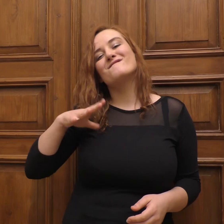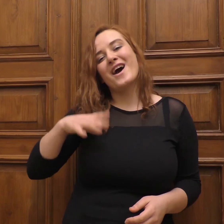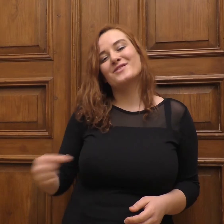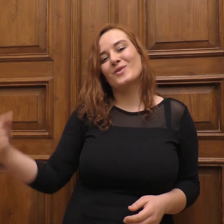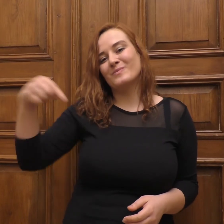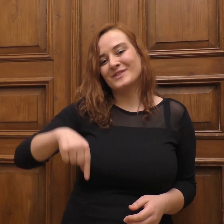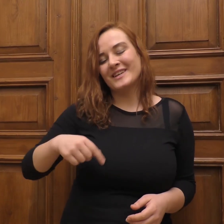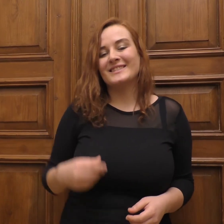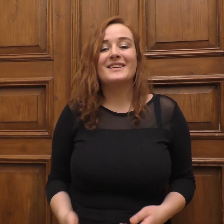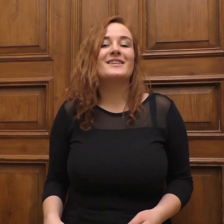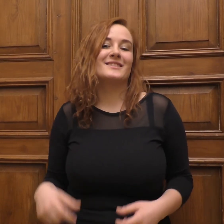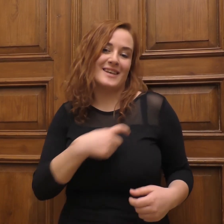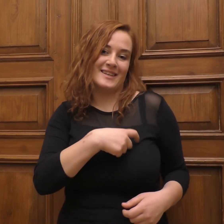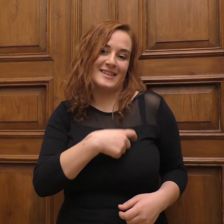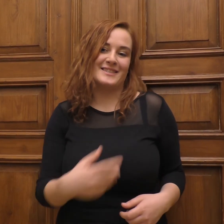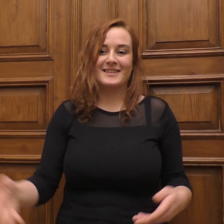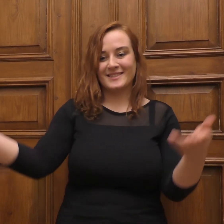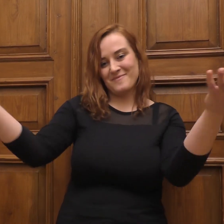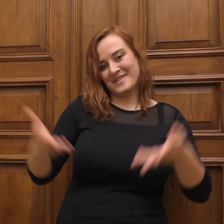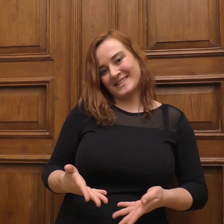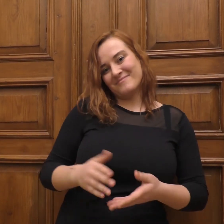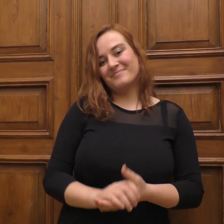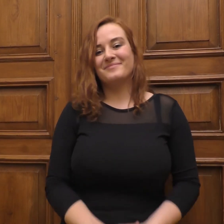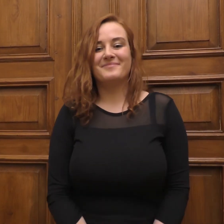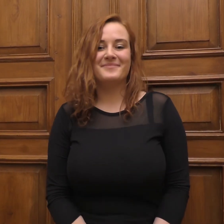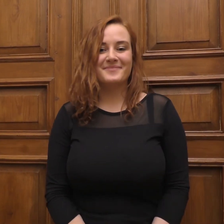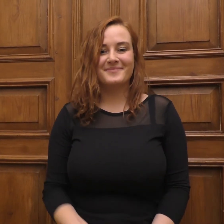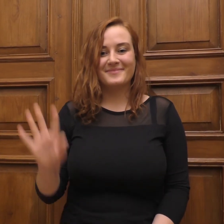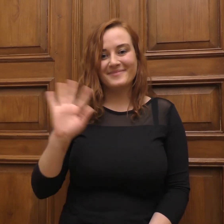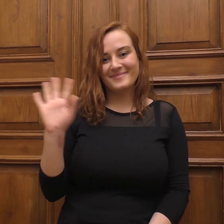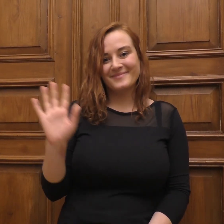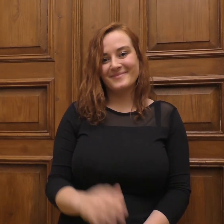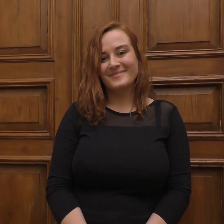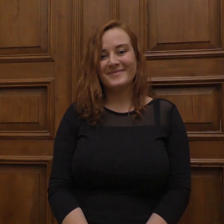Myślę, że warto przyjść. Serdecznie zapraszam! Pa!